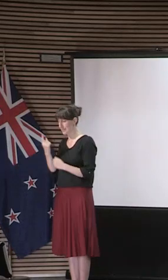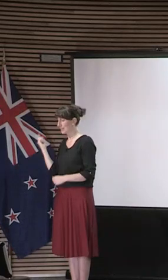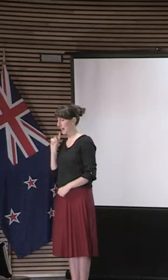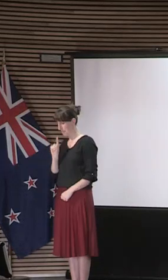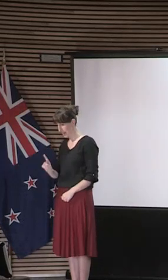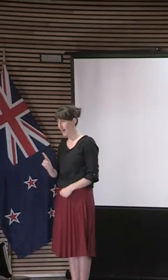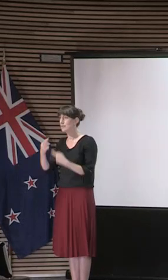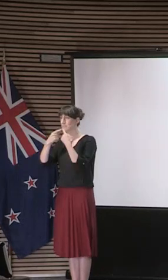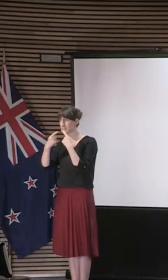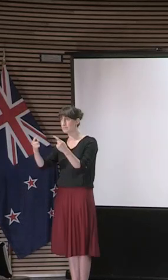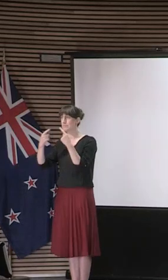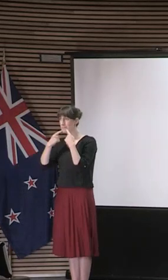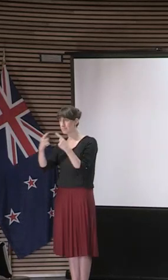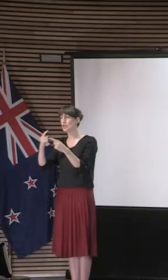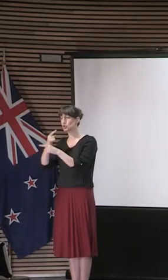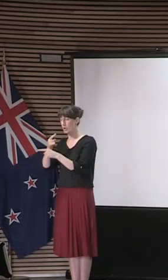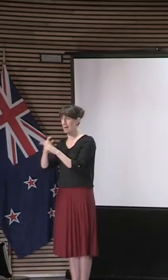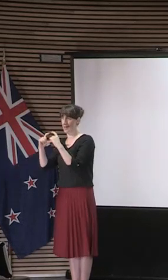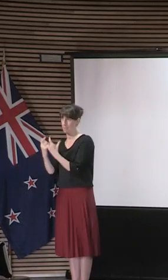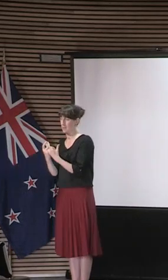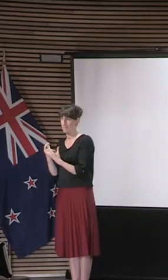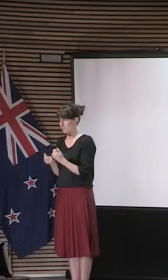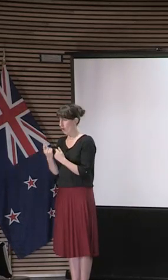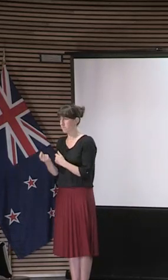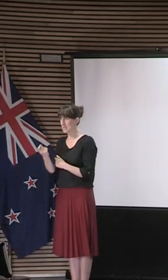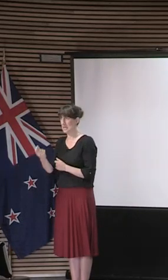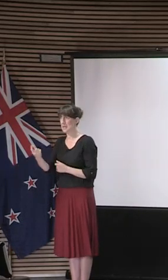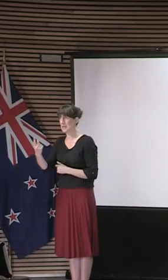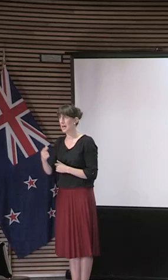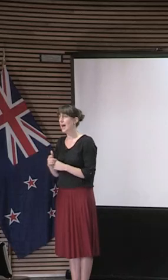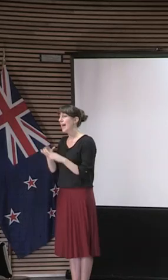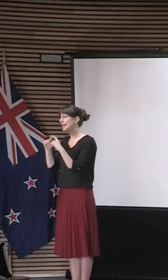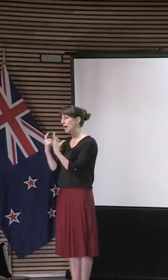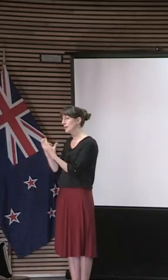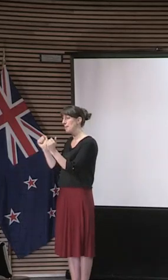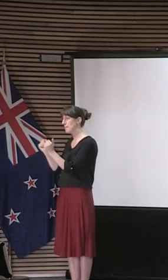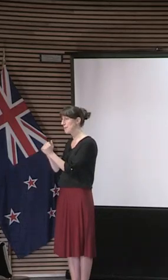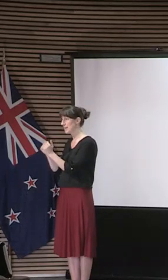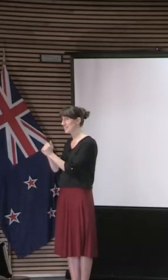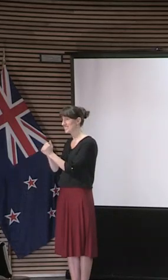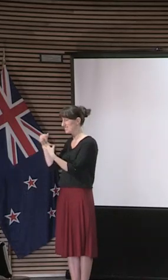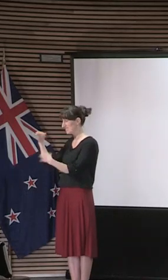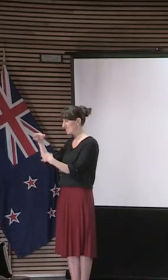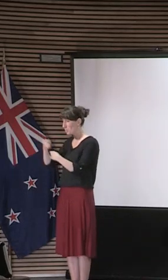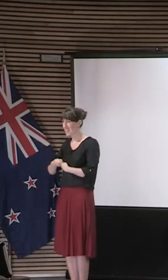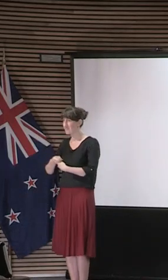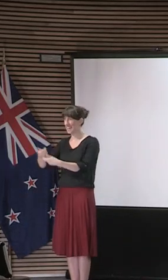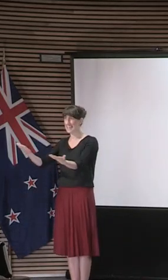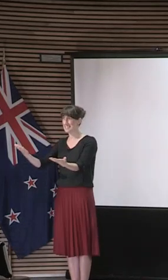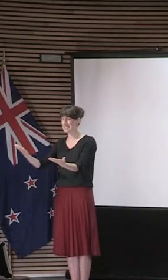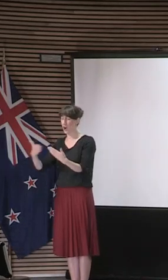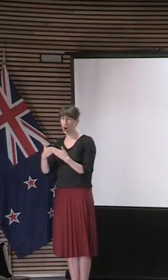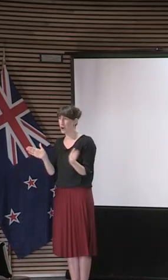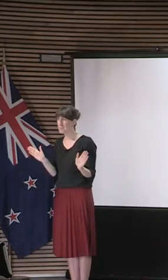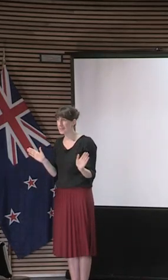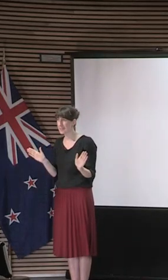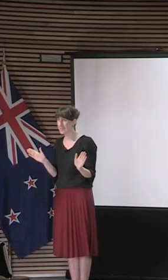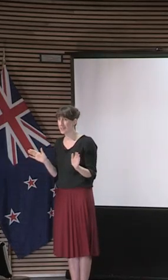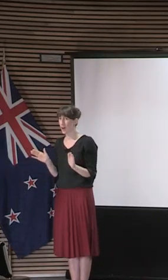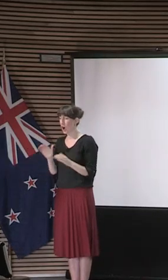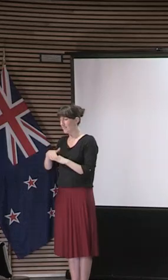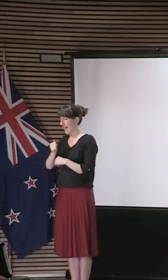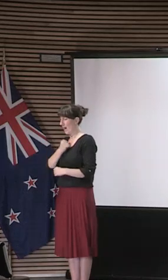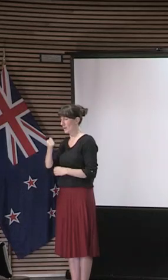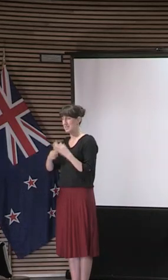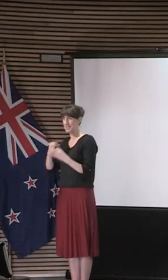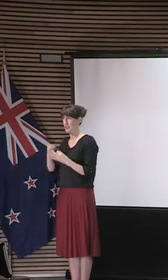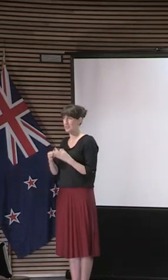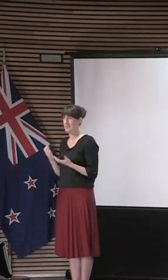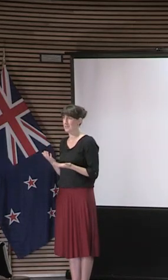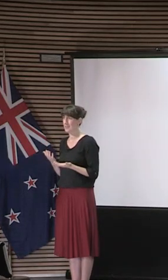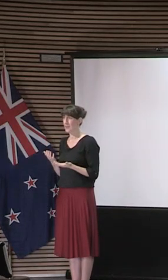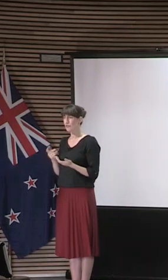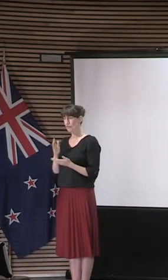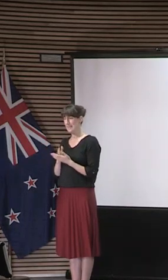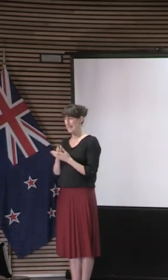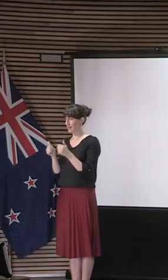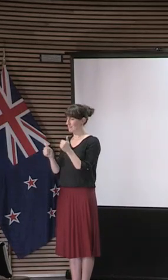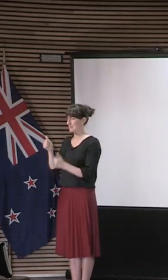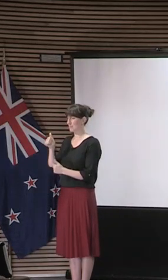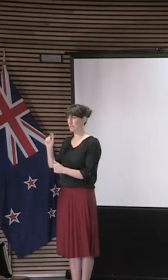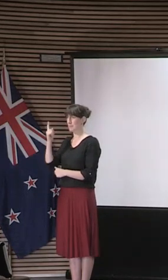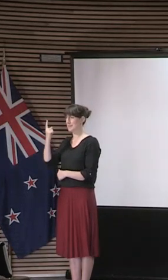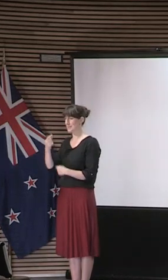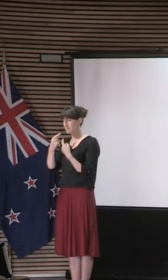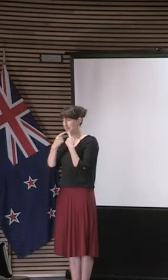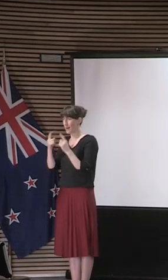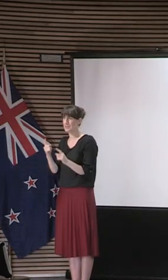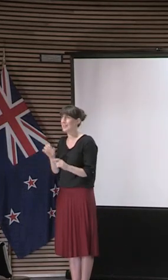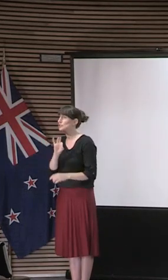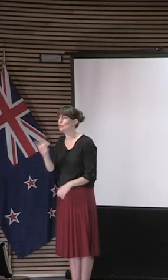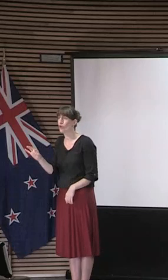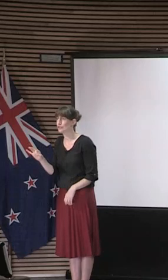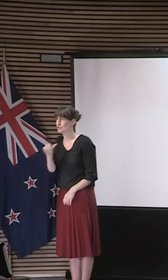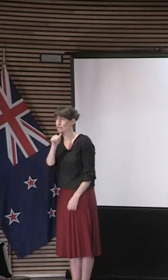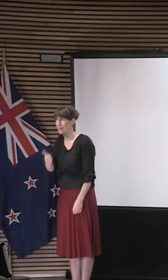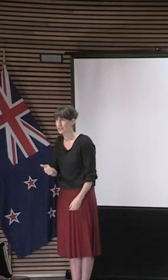taea e taatau te whakatau i a